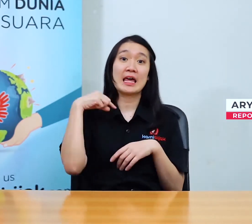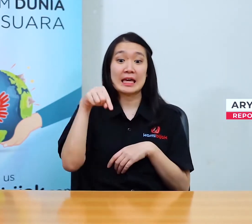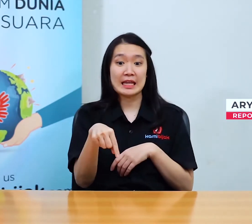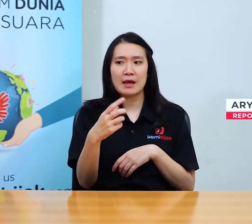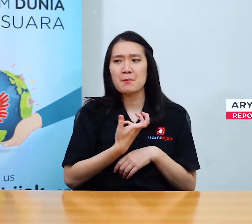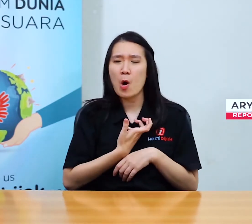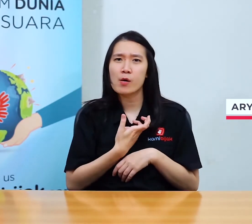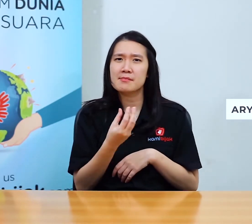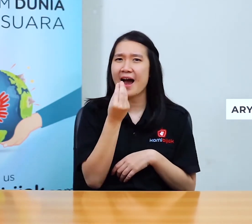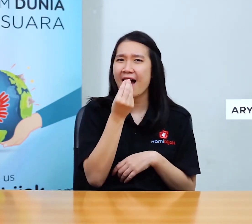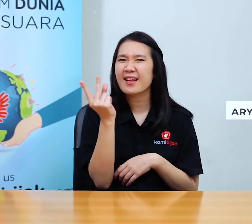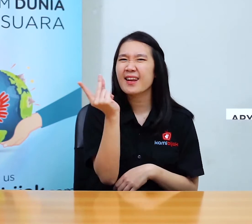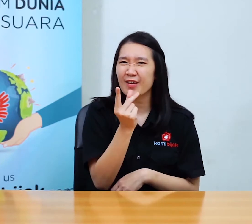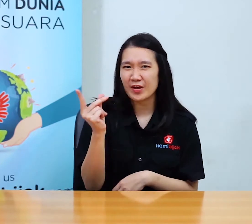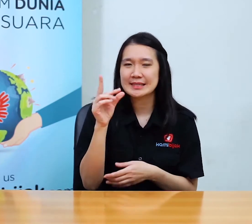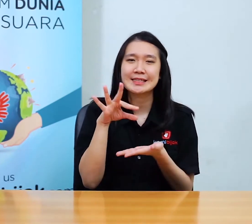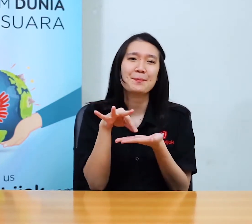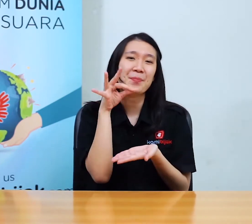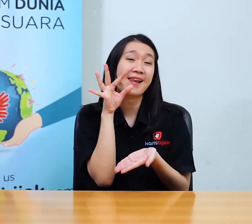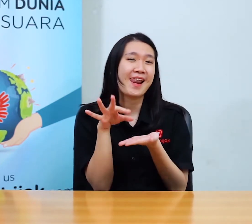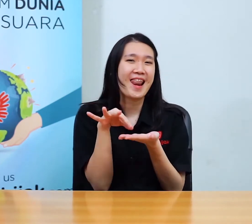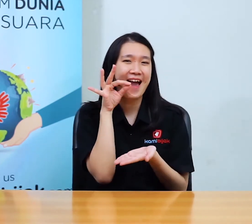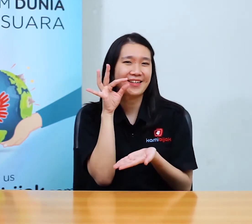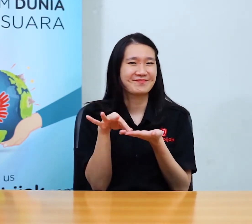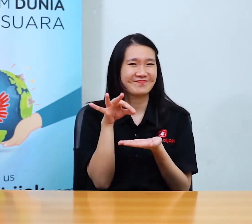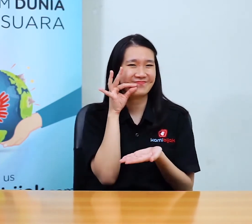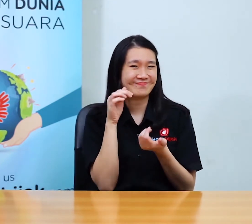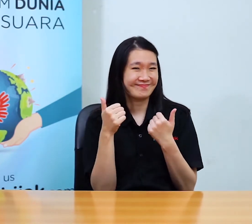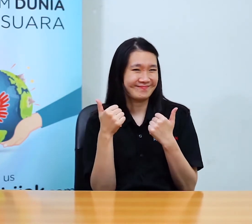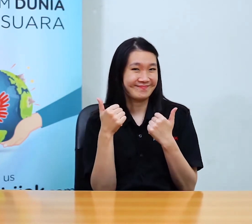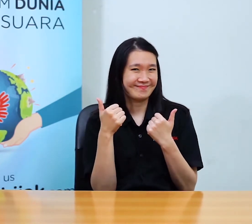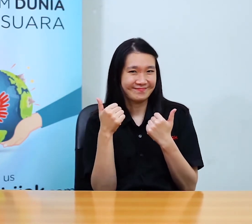Hari ini saya mau review camilan.